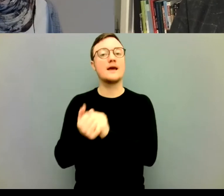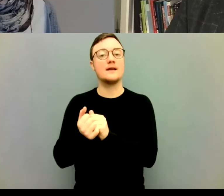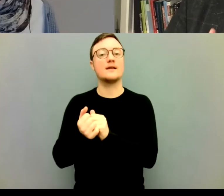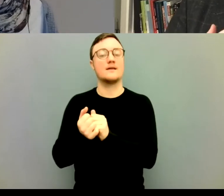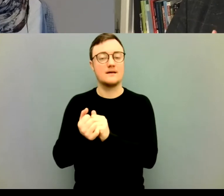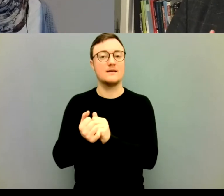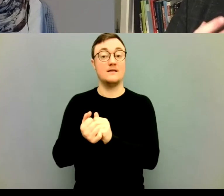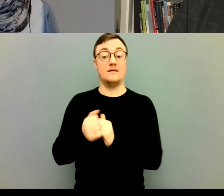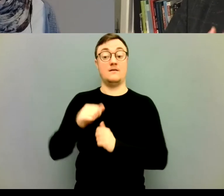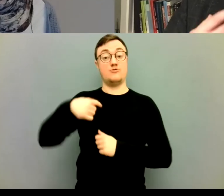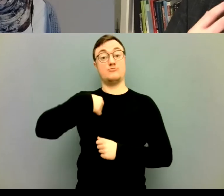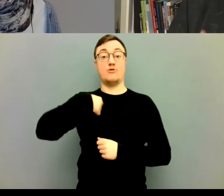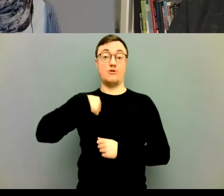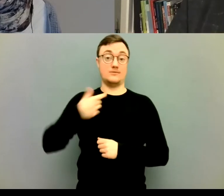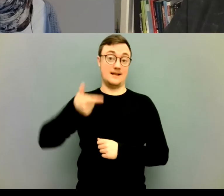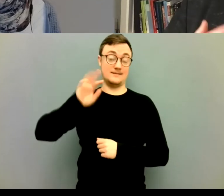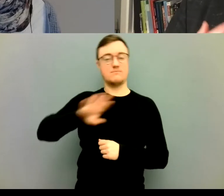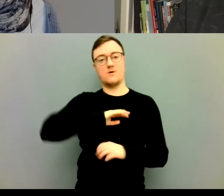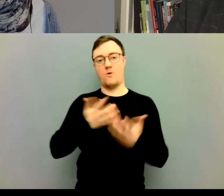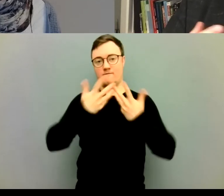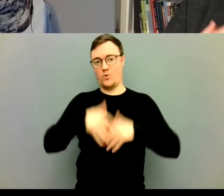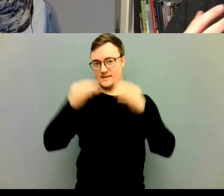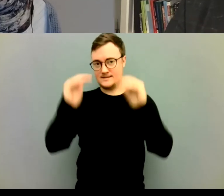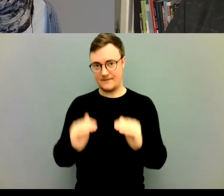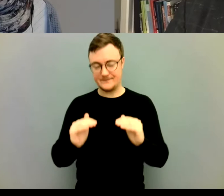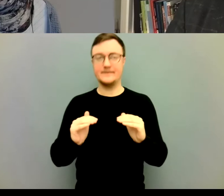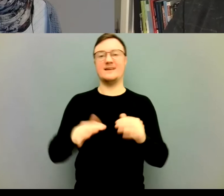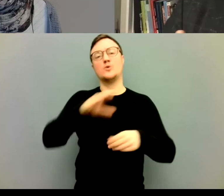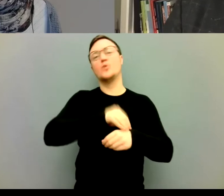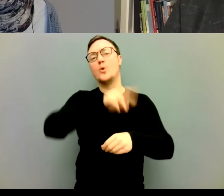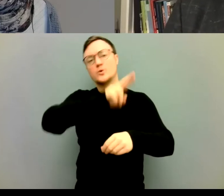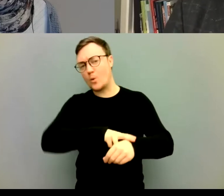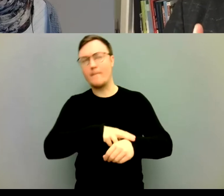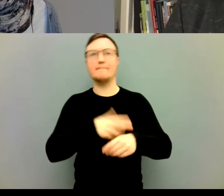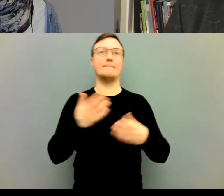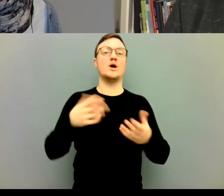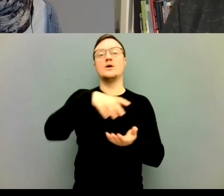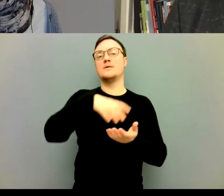Om jag har en funktionsnedsättning eller sjukdom, syndrom, som är ovanligt-